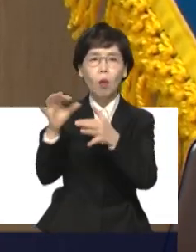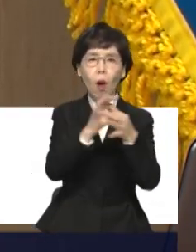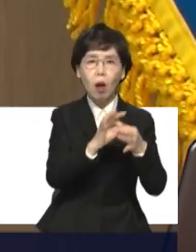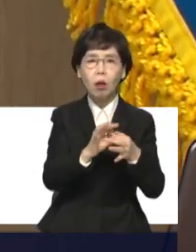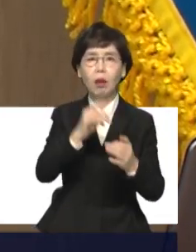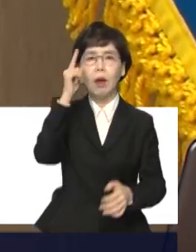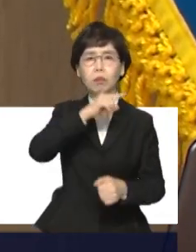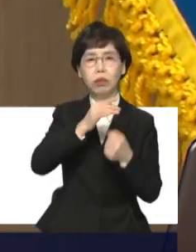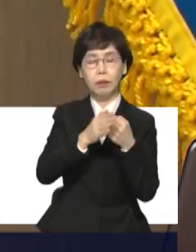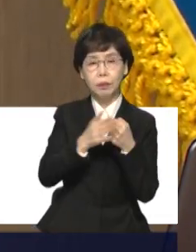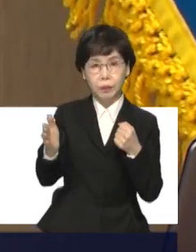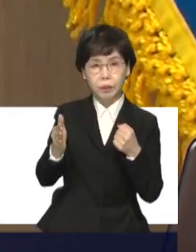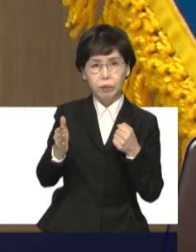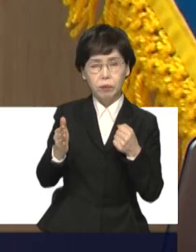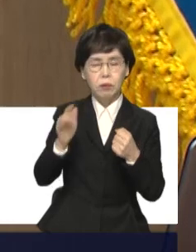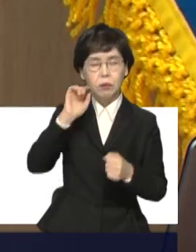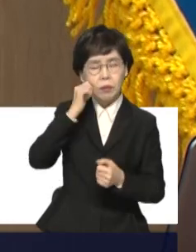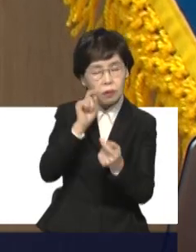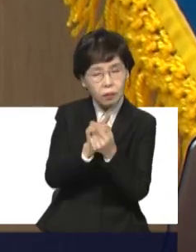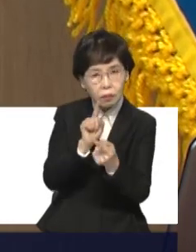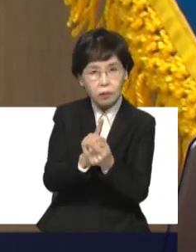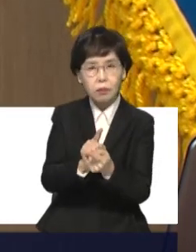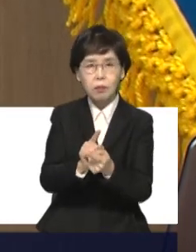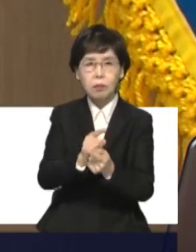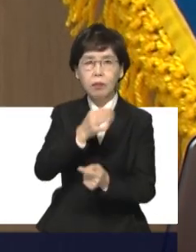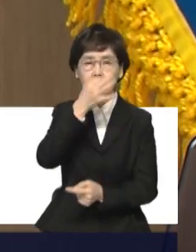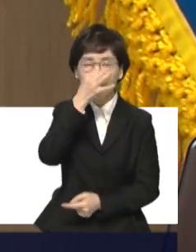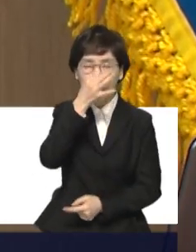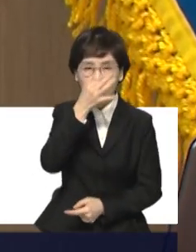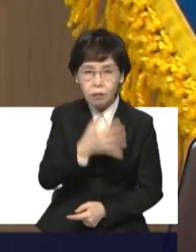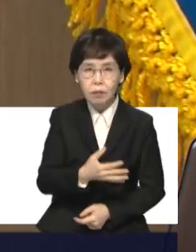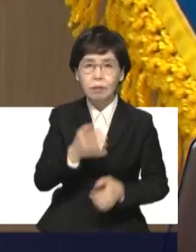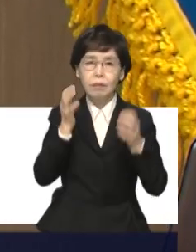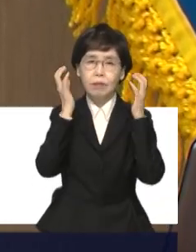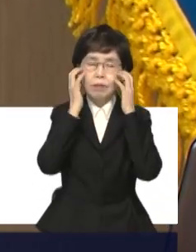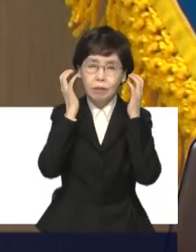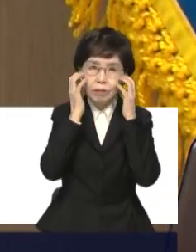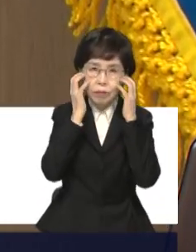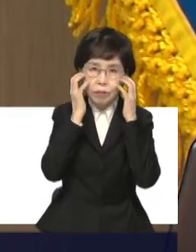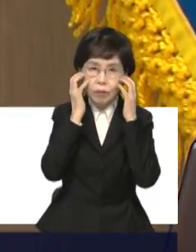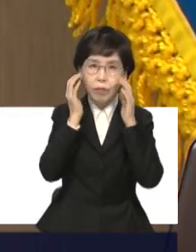겪어온 어려움과 고통을 일거에 털어버릴 기대감에 동포사회가 축제 분위기라고